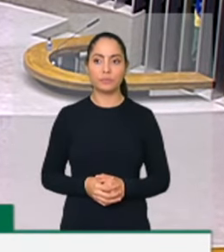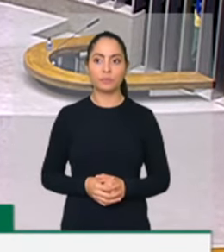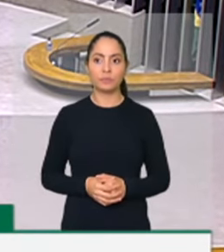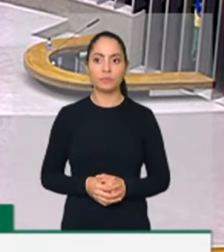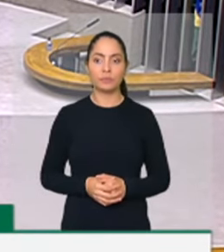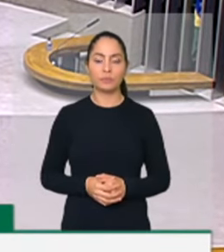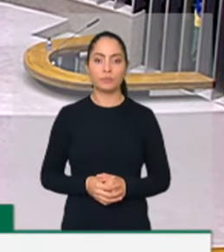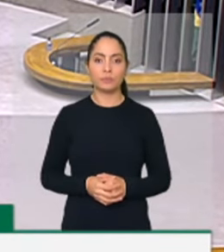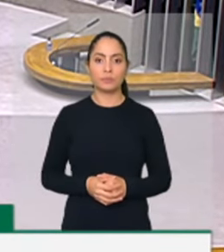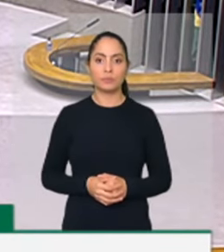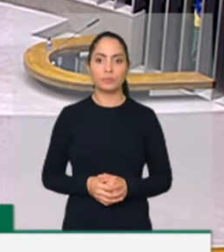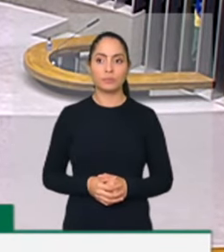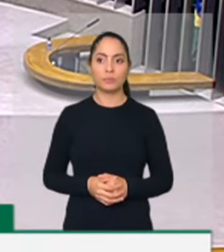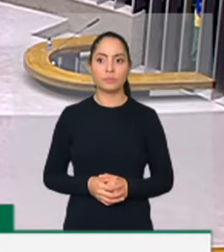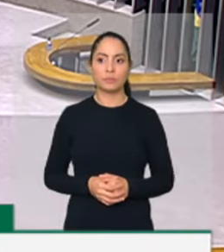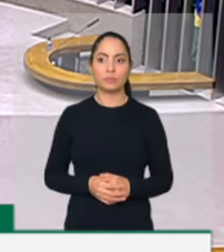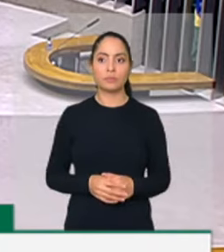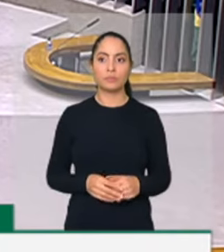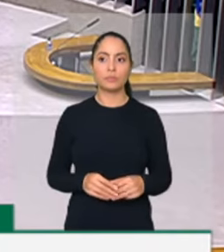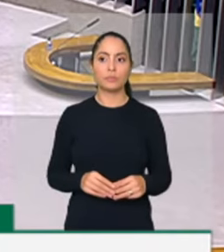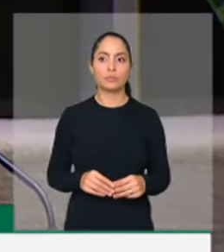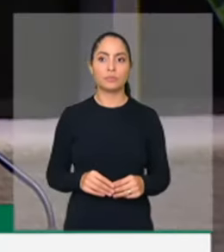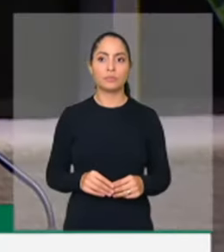RENILDO. -- [DEPUTADA]: SENHOR PRESIDENTE, COLEGAS, EU ESPEREI MUITO POR ESTE DIA, O